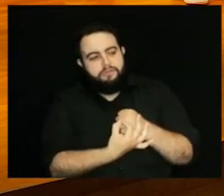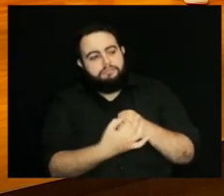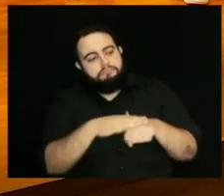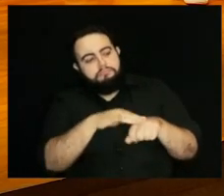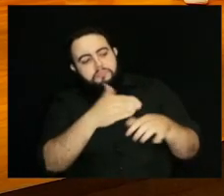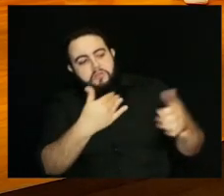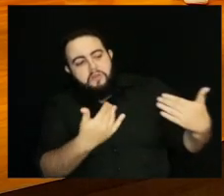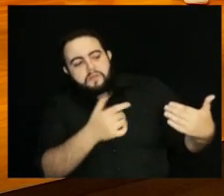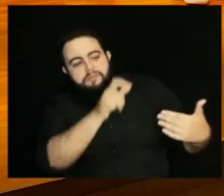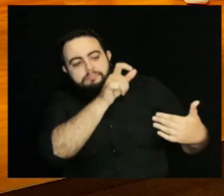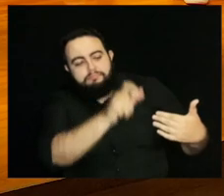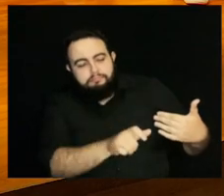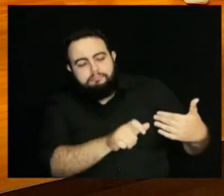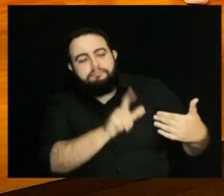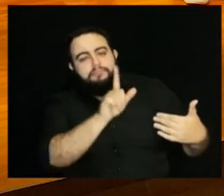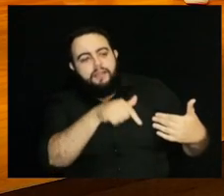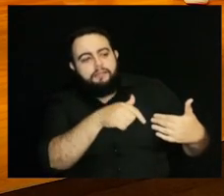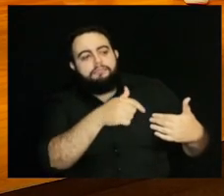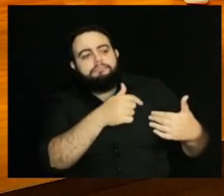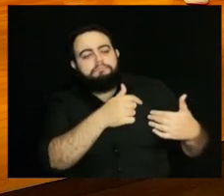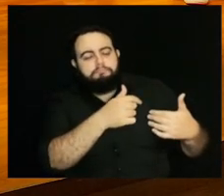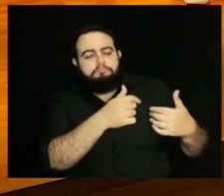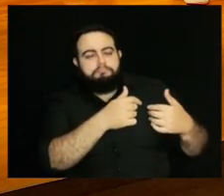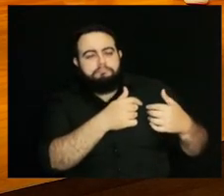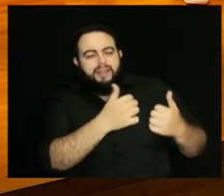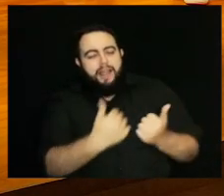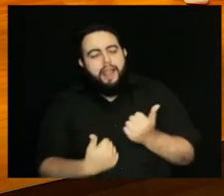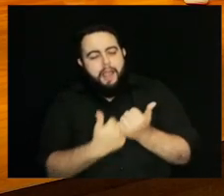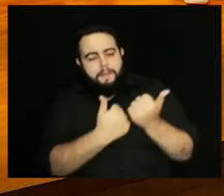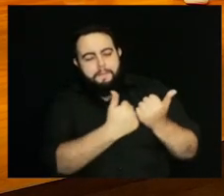tinha um monte de sambas conhecidos pelo pessoal, mas que nunca tinha sido gravado nada, que era o